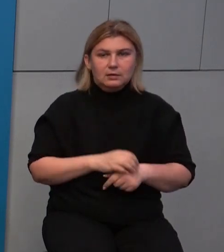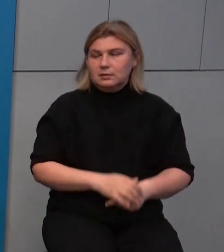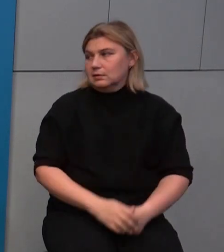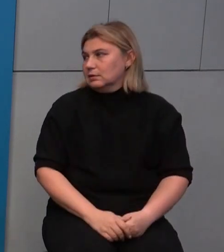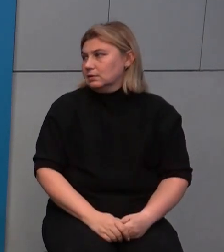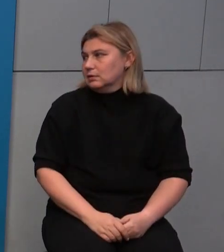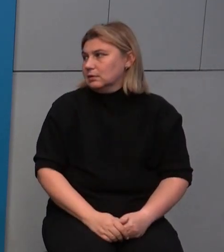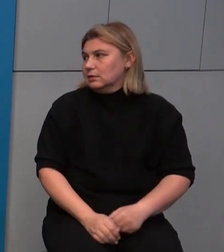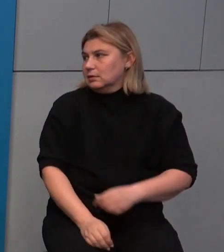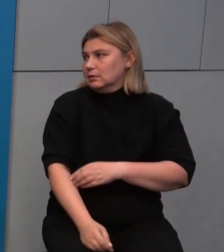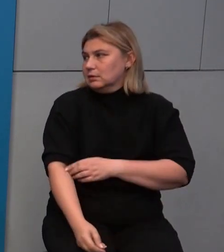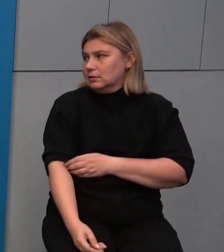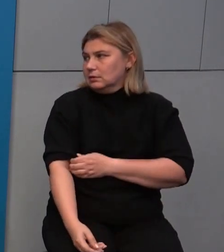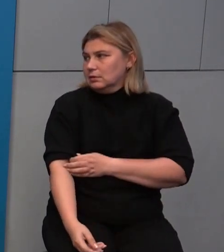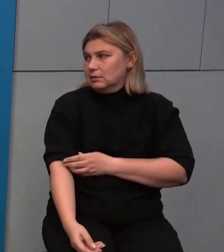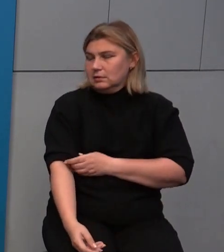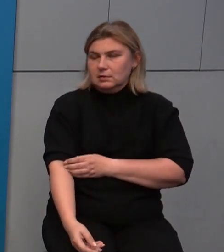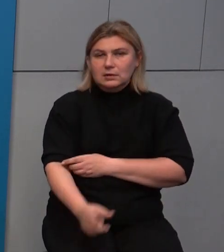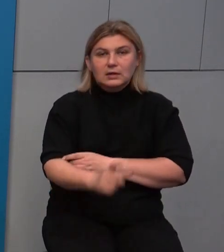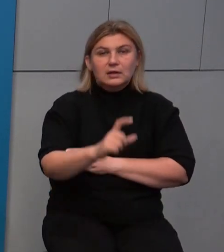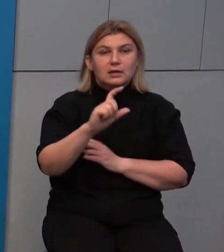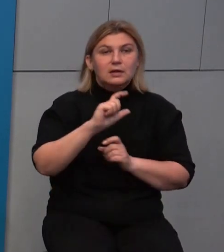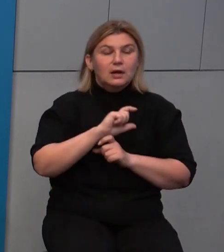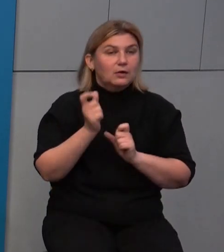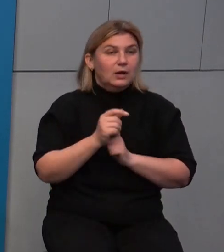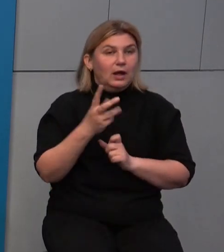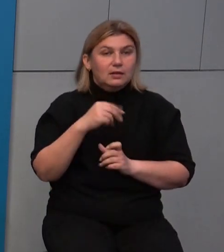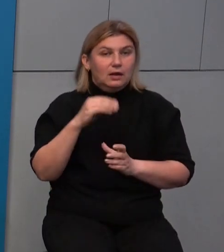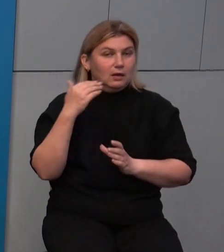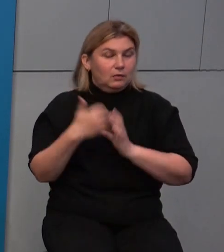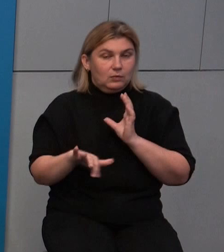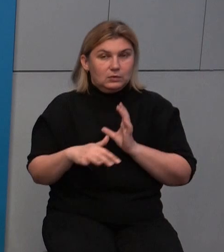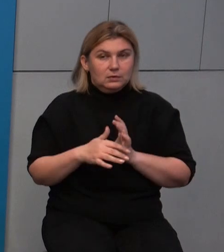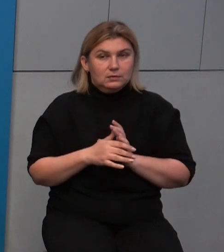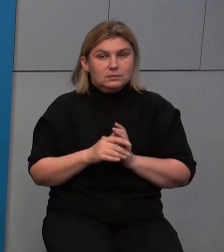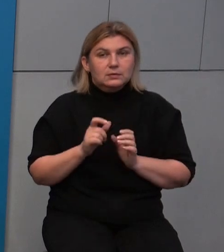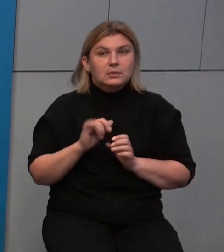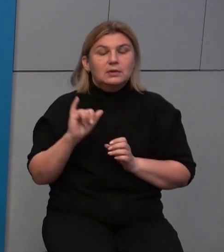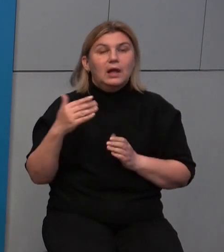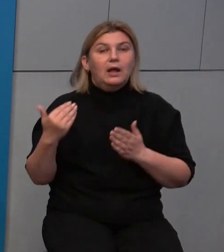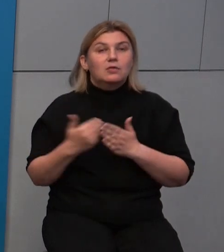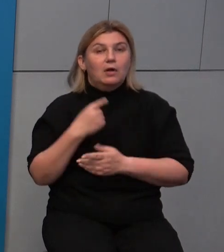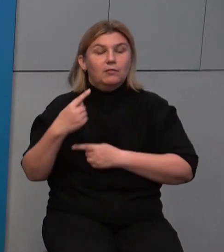Ogólnie cały "Czas nieutracony" jest o tym, jak nowe pokolenie lekarzy